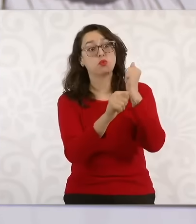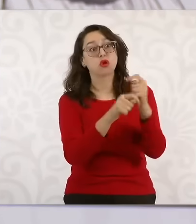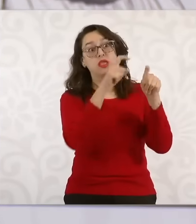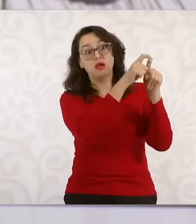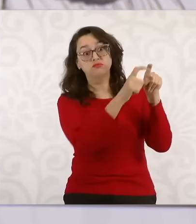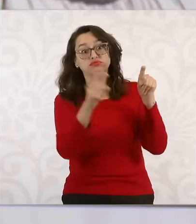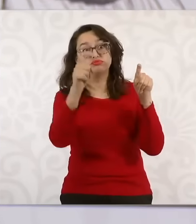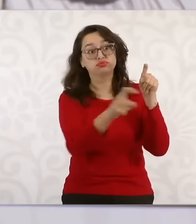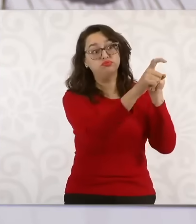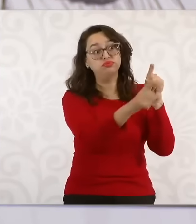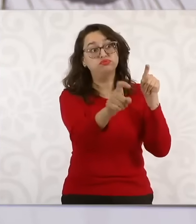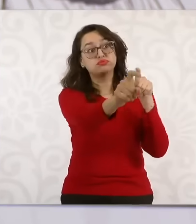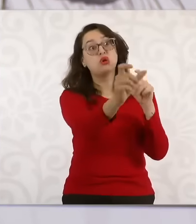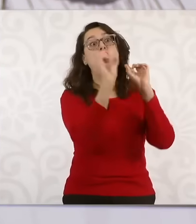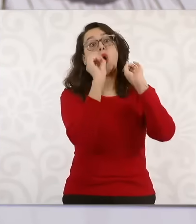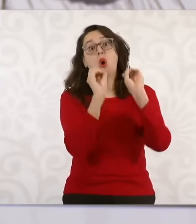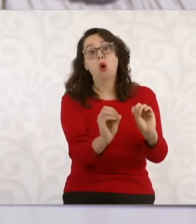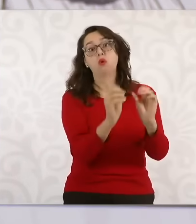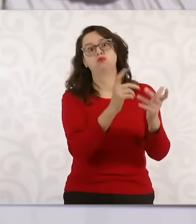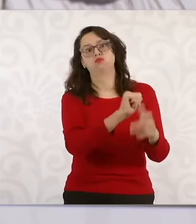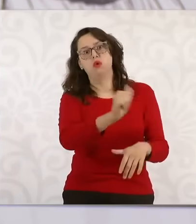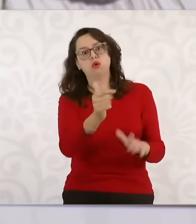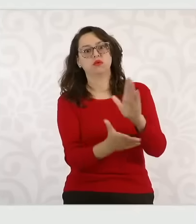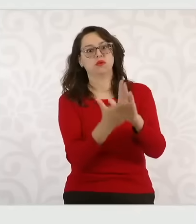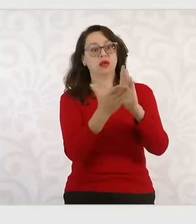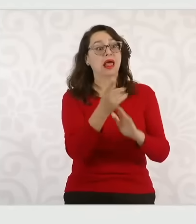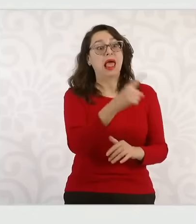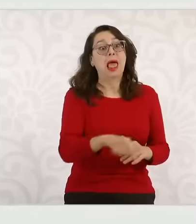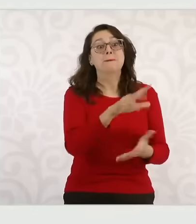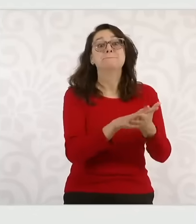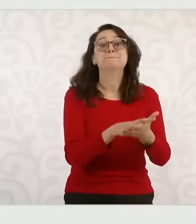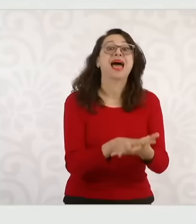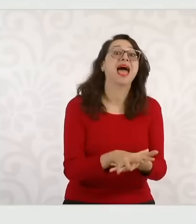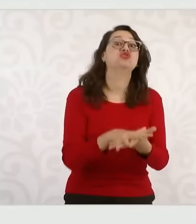pues sí es importante que entre todos respetemos la democracia y la democracia pues también es